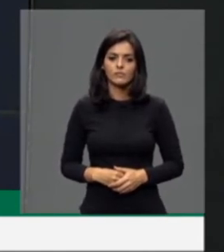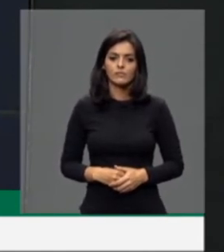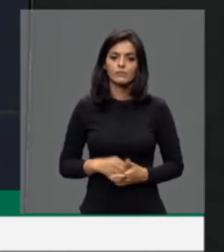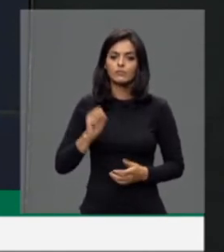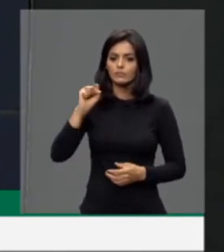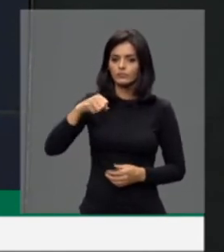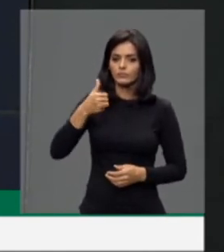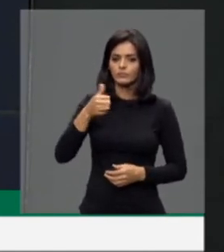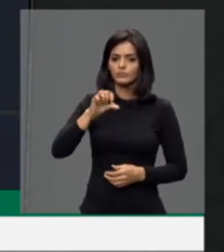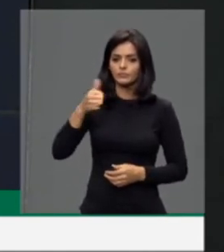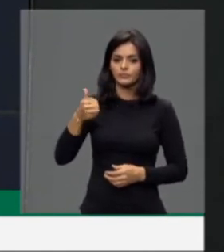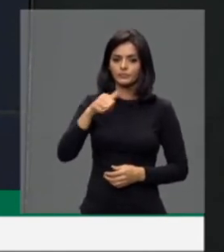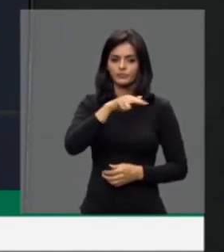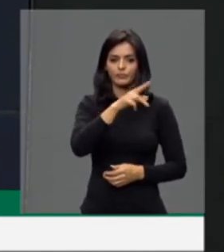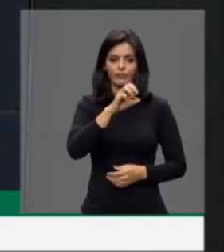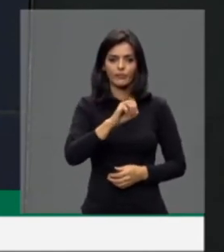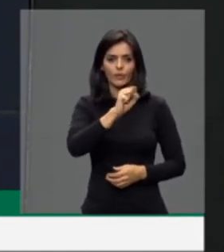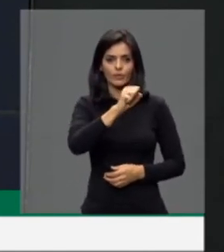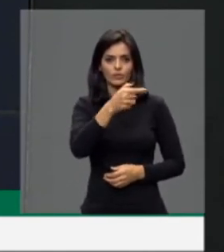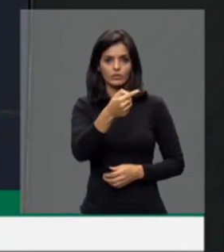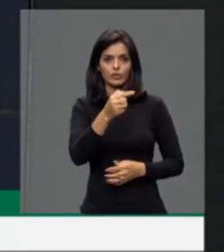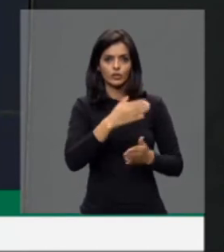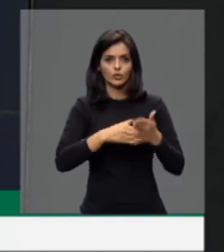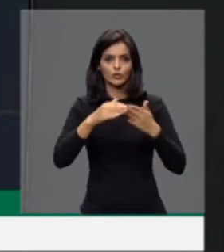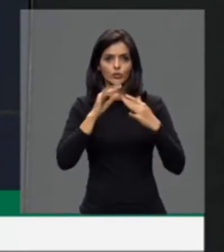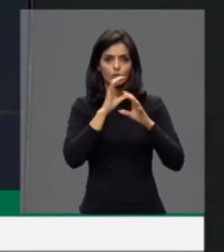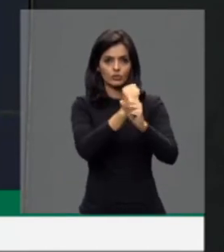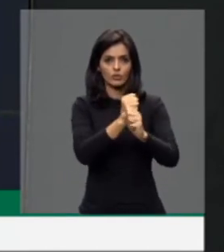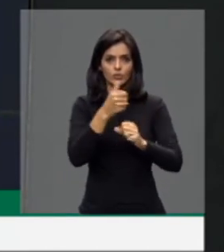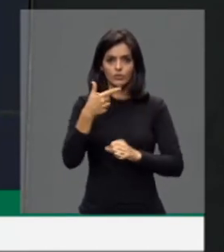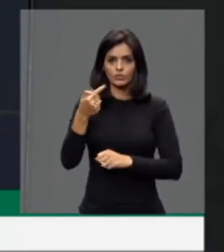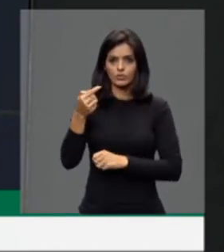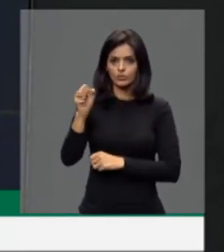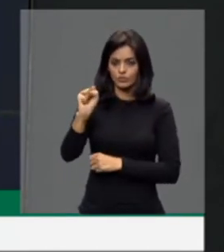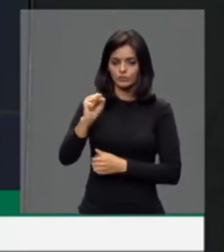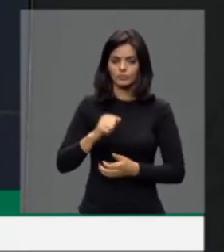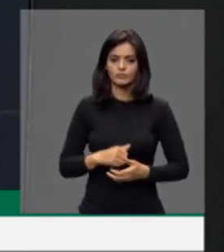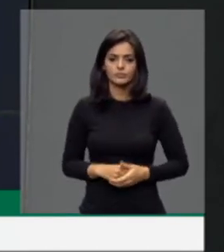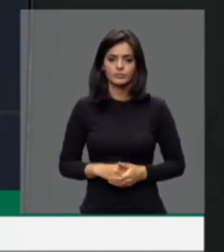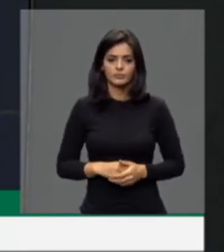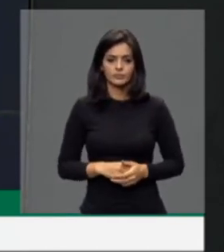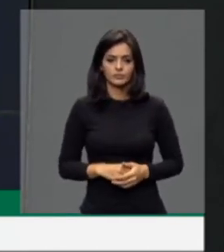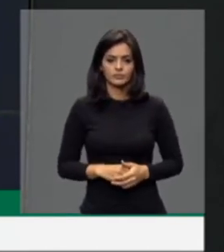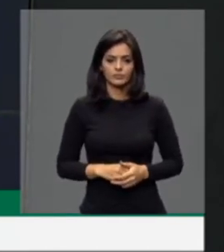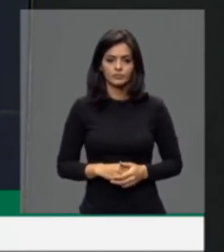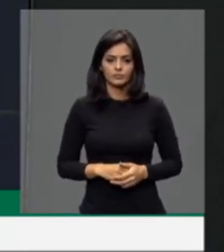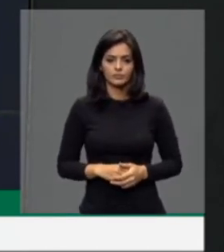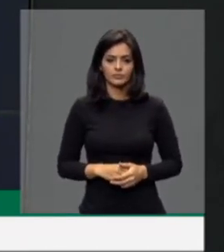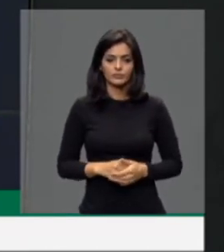NO MÉRITO MESMO. DEPUTADO ZÉ SILVA. [DEPUTADO]: VALEU, PRESIDENTE, OBRIGADO. [PRESIDENTE]: SIM 191,